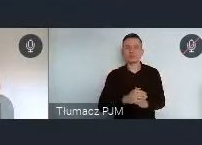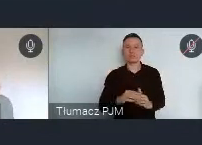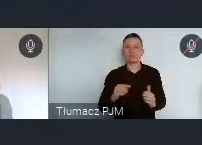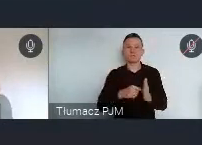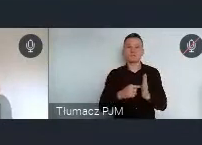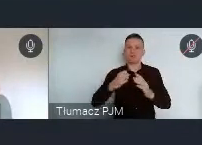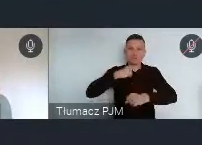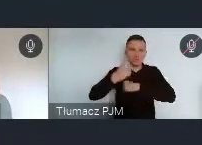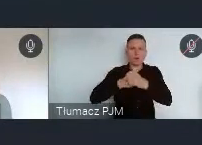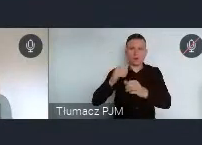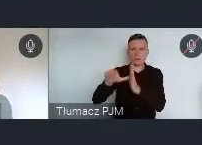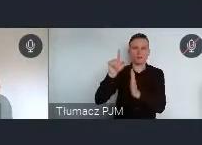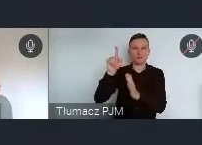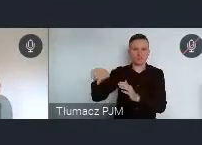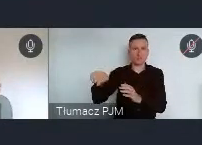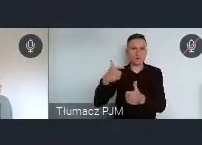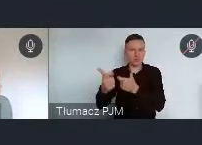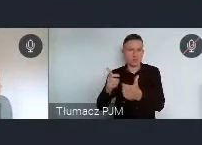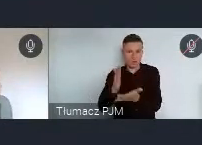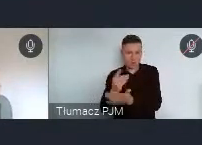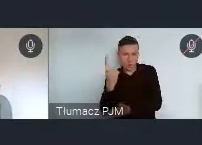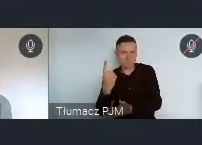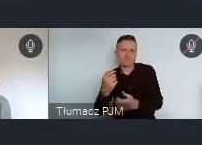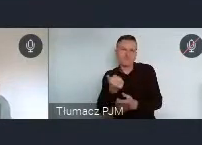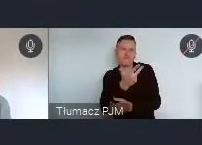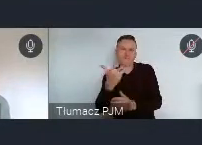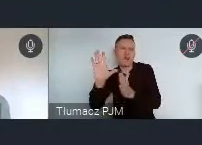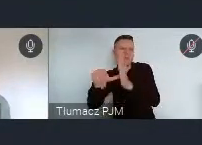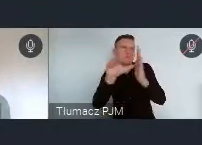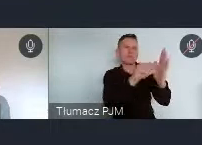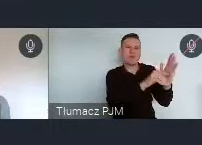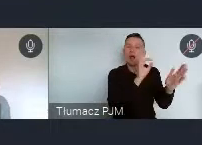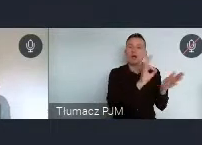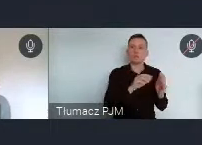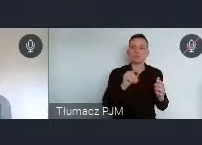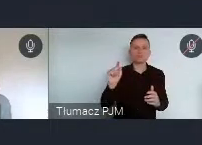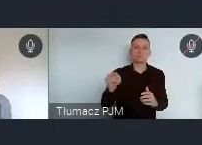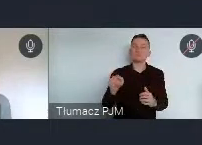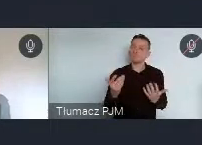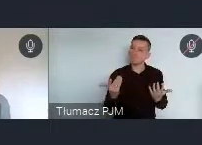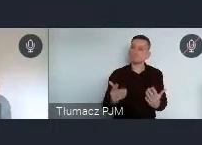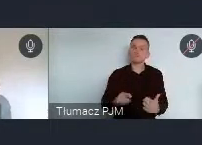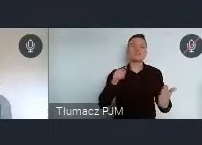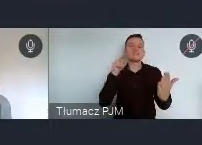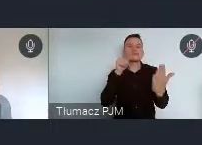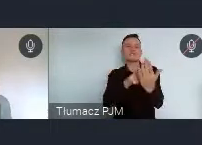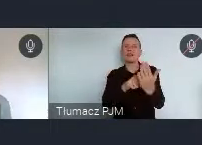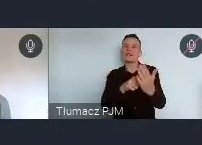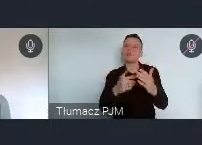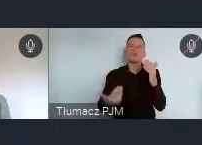które dzieją się w wielu miastach w Polsce, natomiast wydaje mi się, że tutaj to powiązanie różnych źródeł energii odnawialnej jest bardzo istotne